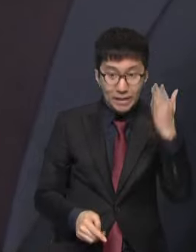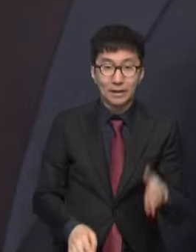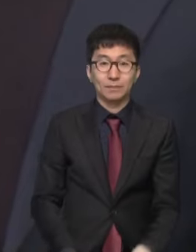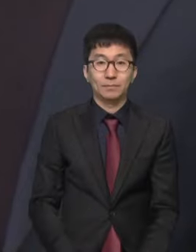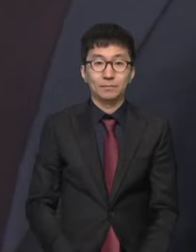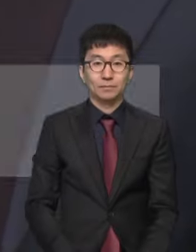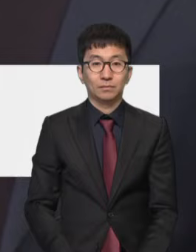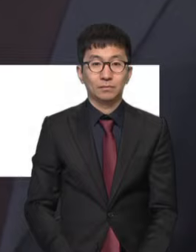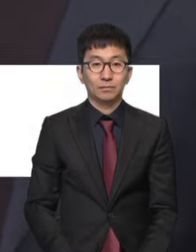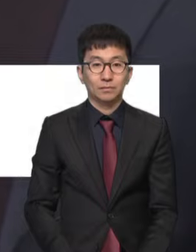비례 조수진 의원을 꺾고 공천받았습니다.